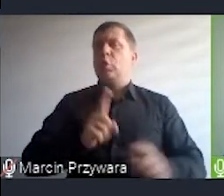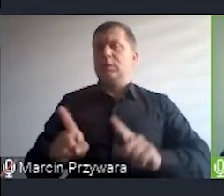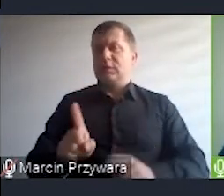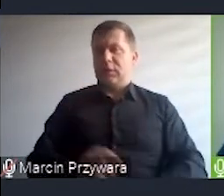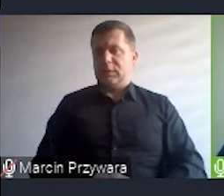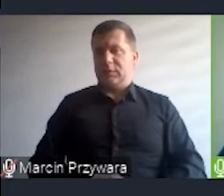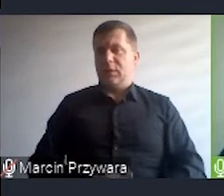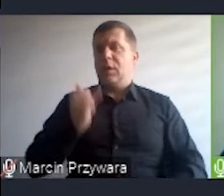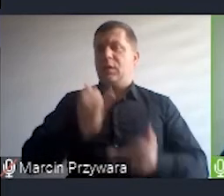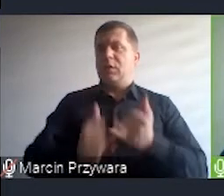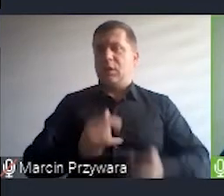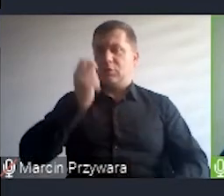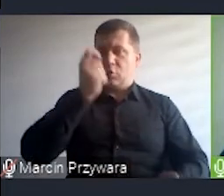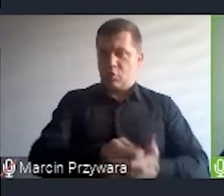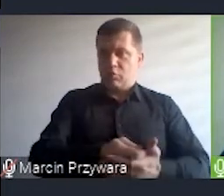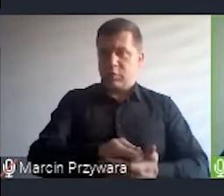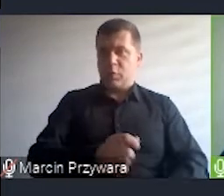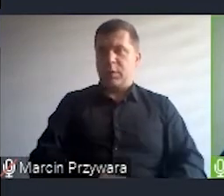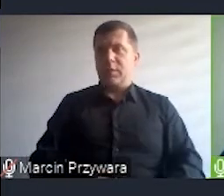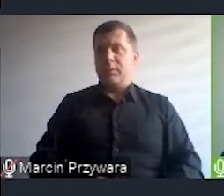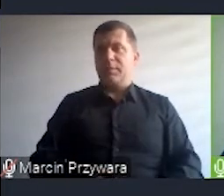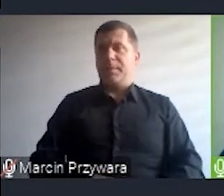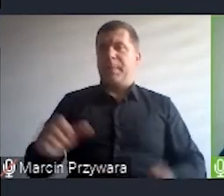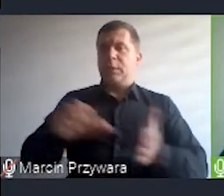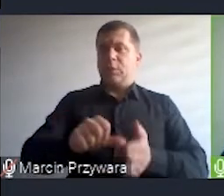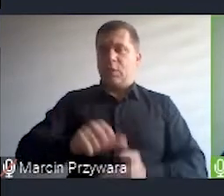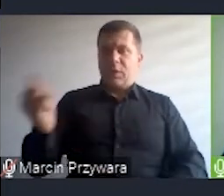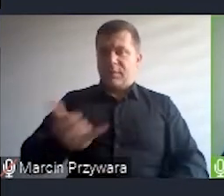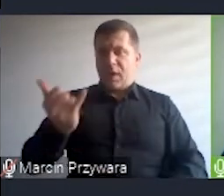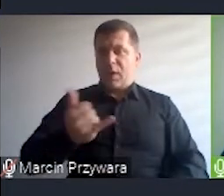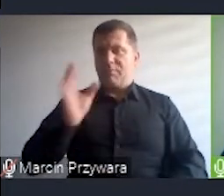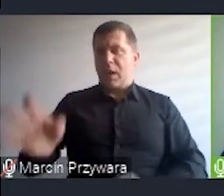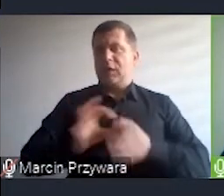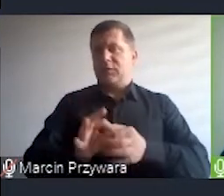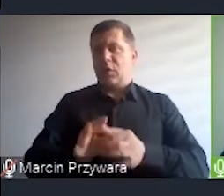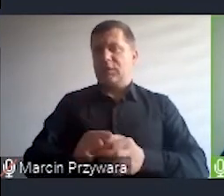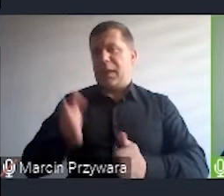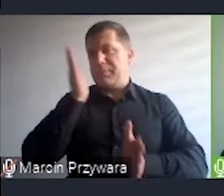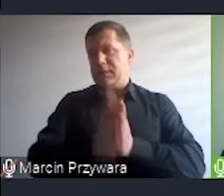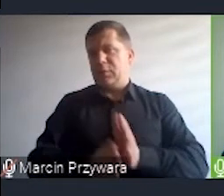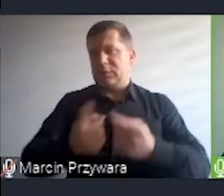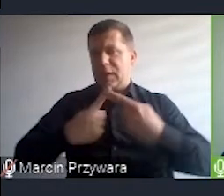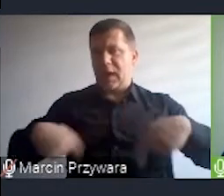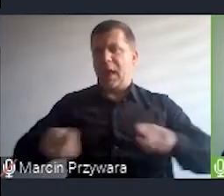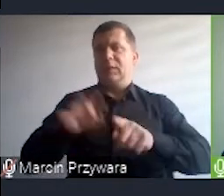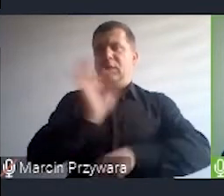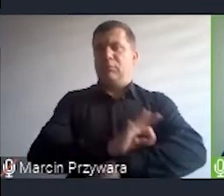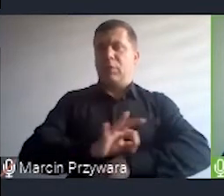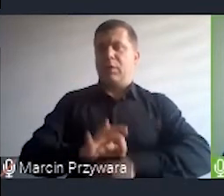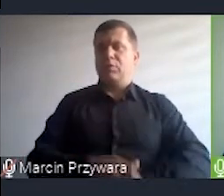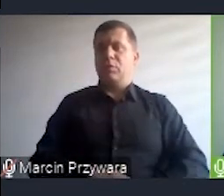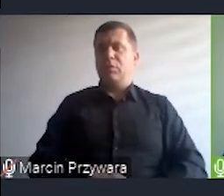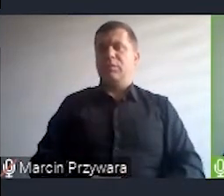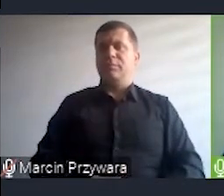Jeśli kupuję środkiem trwały związany bezpośrednio z realizacja projektu,